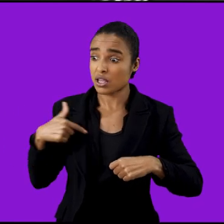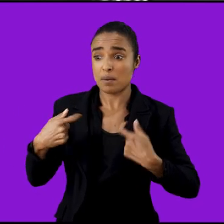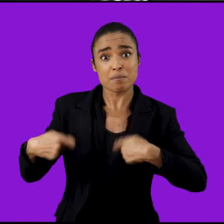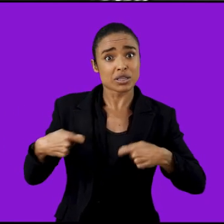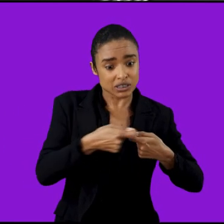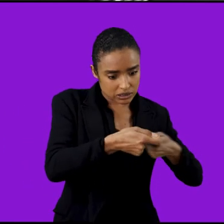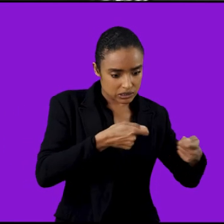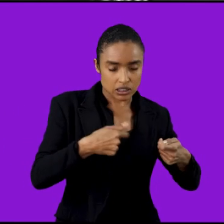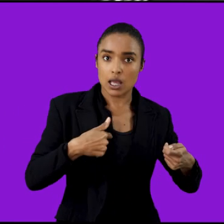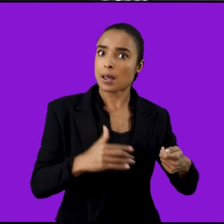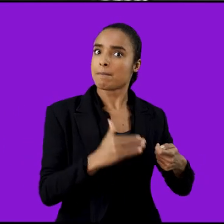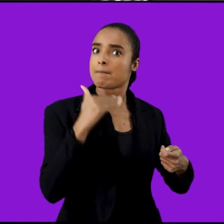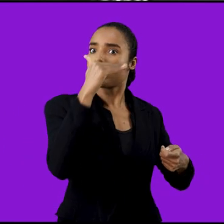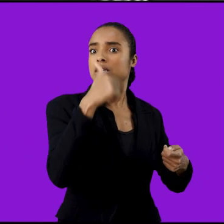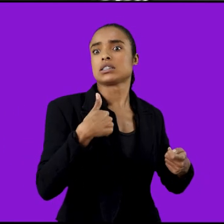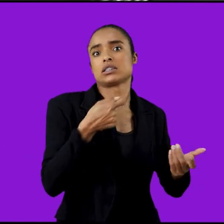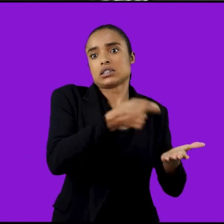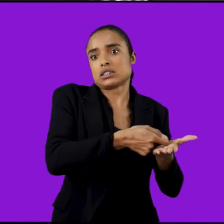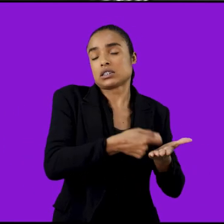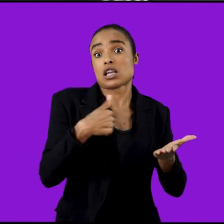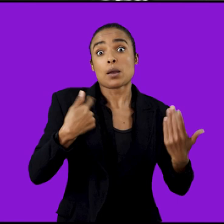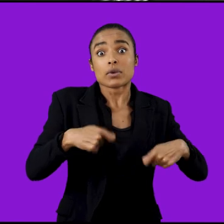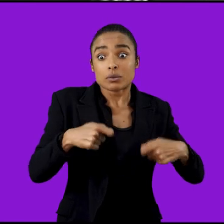Eu precisei primeiro me reerguer pra depois eu começar a negociar minhas dividas. Então